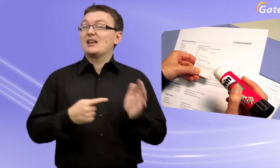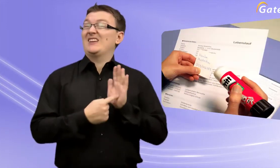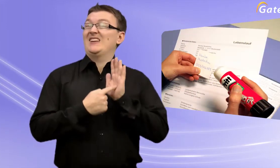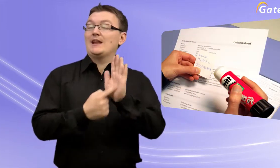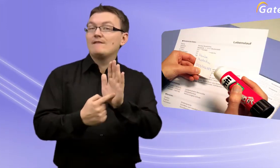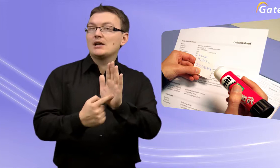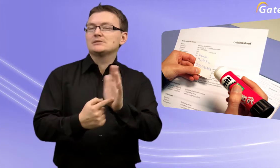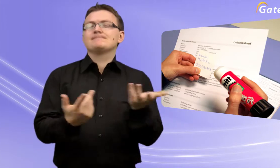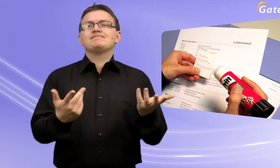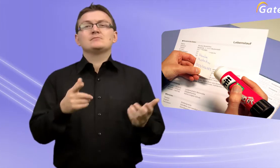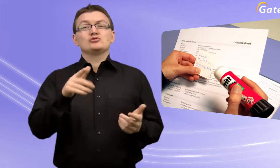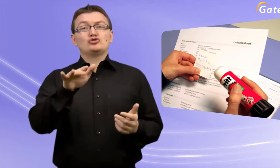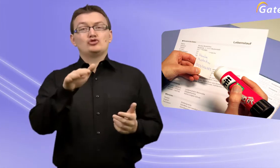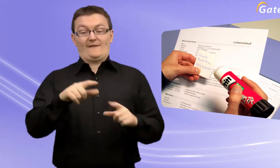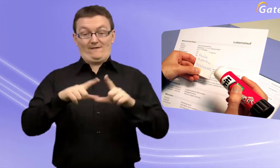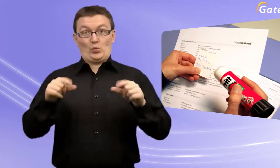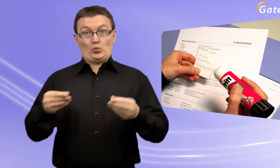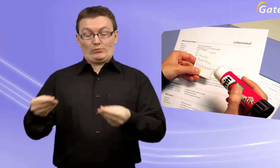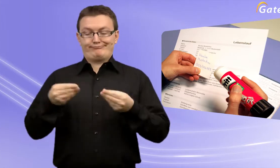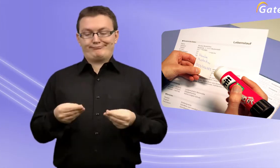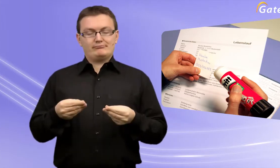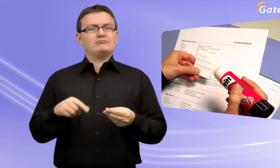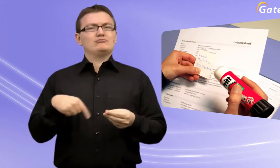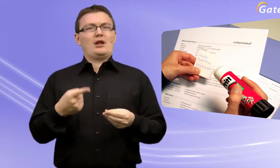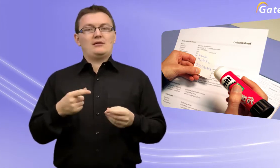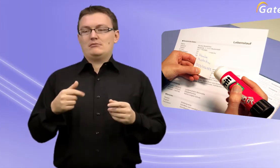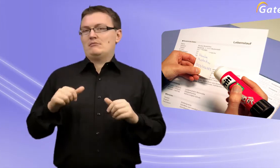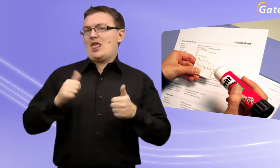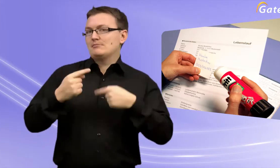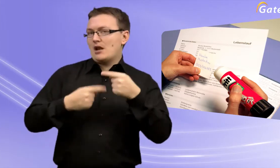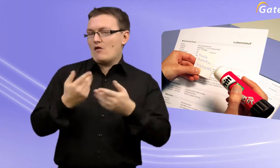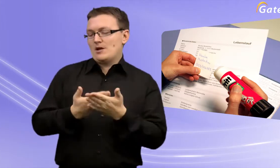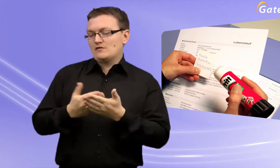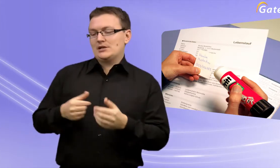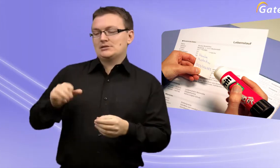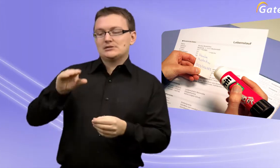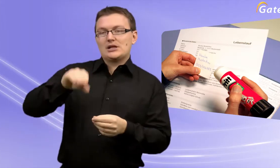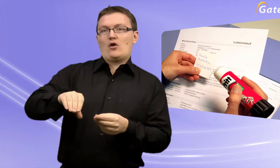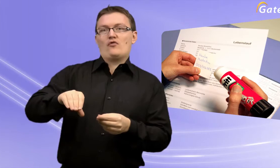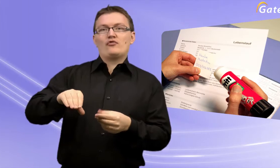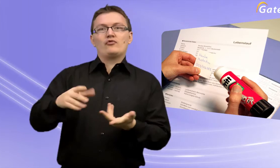Noch ein Hinweis: Wenn Sie ein Foto haben und es in ihren Lebenslauf einfügen wollen,